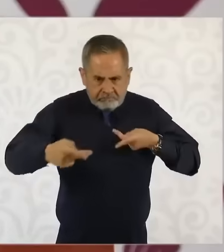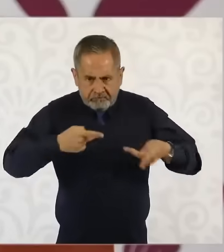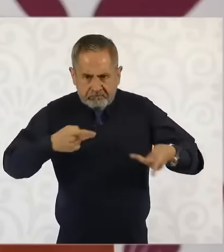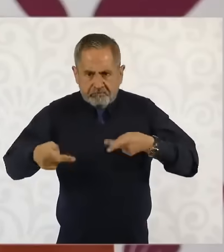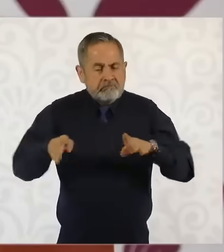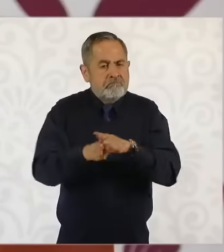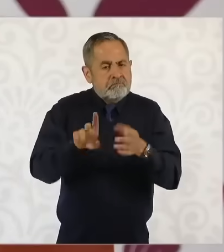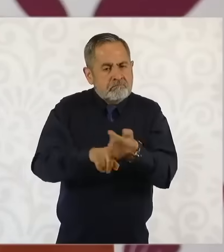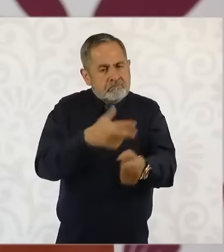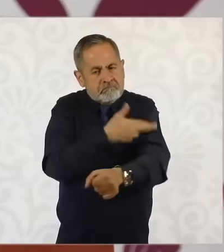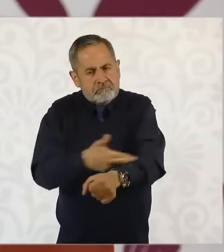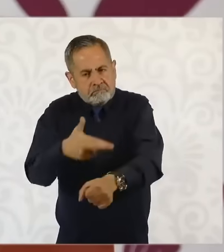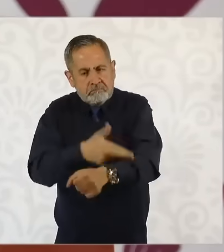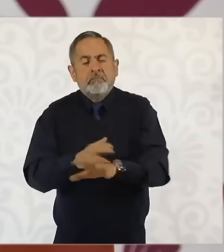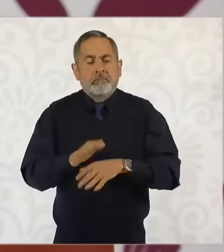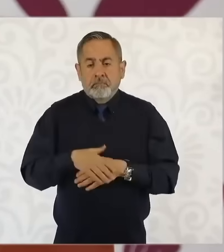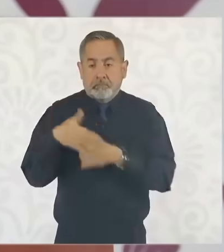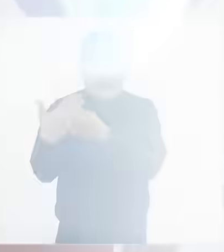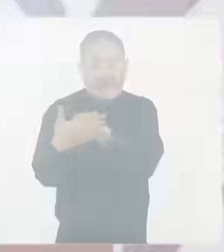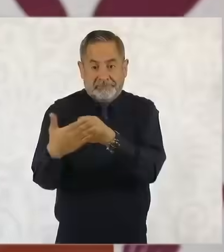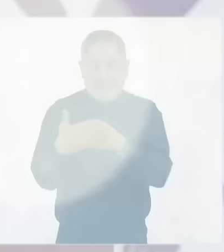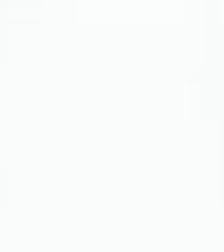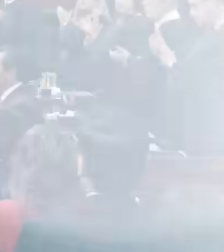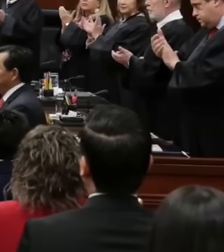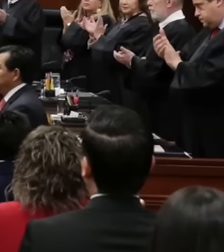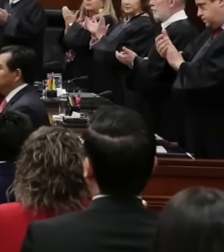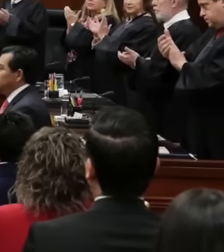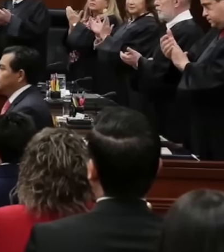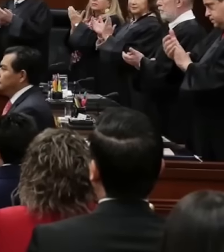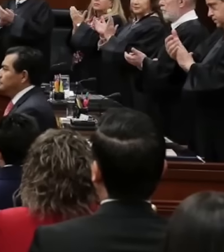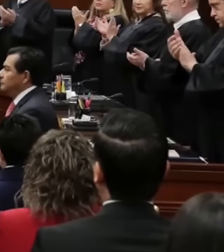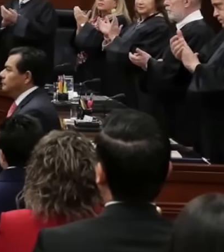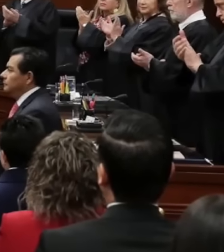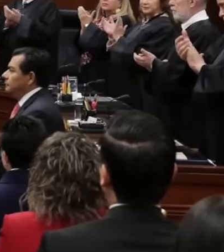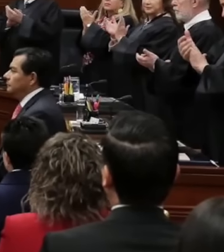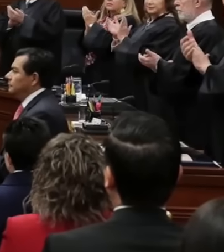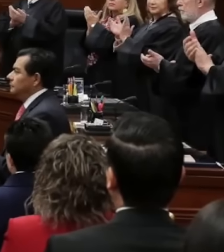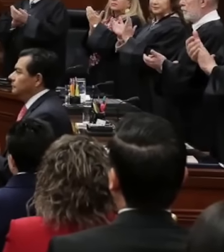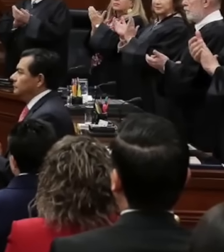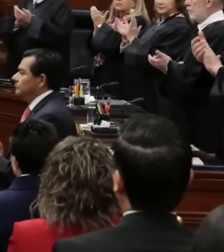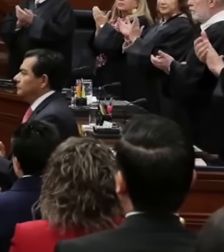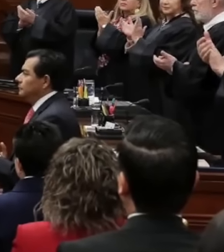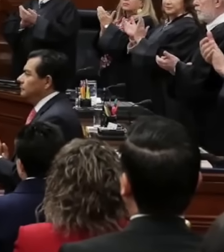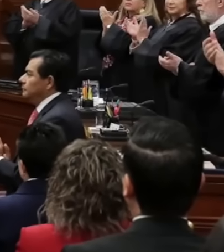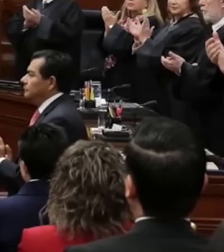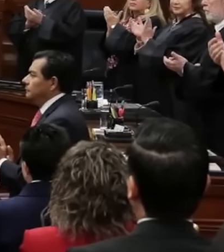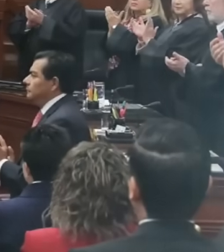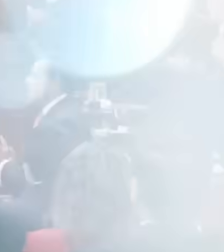Shainbaum denunciaron presuntas irregularidades en el poder judicial tras la resolución que